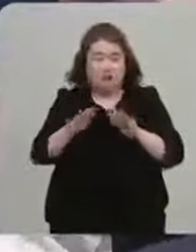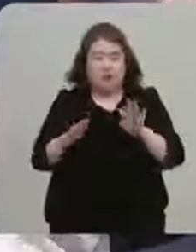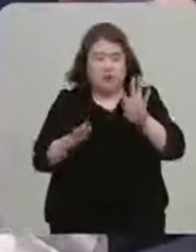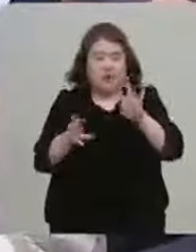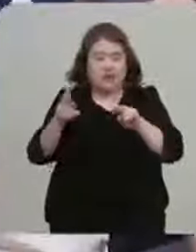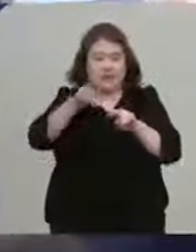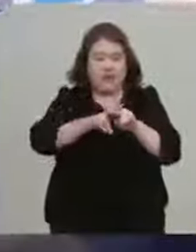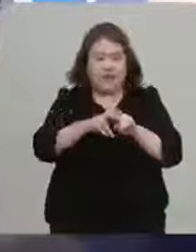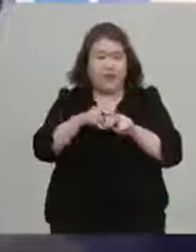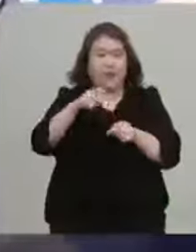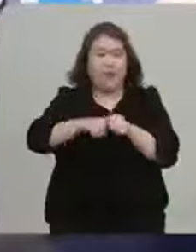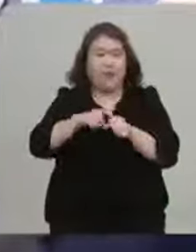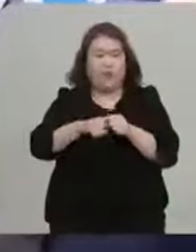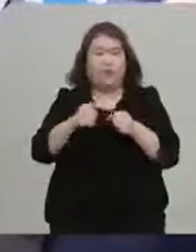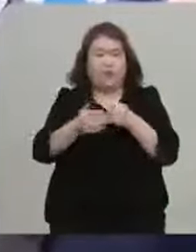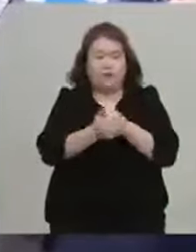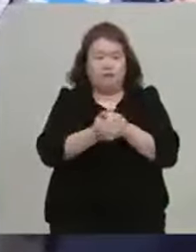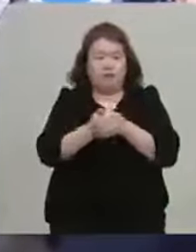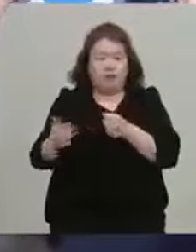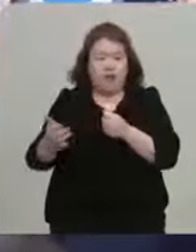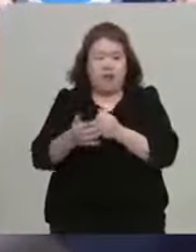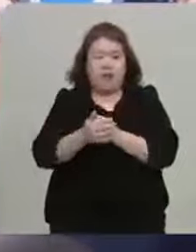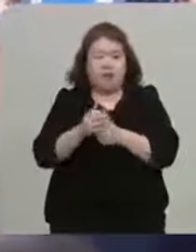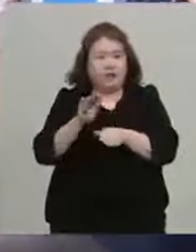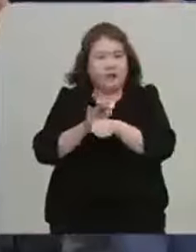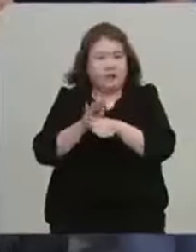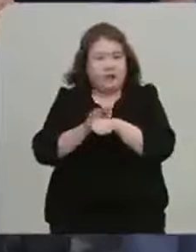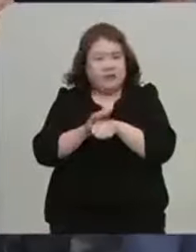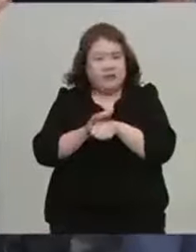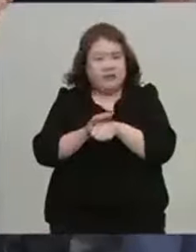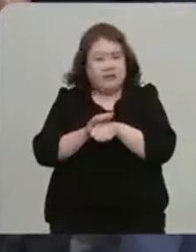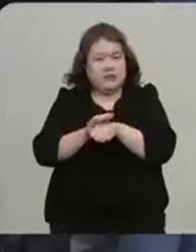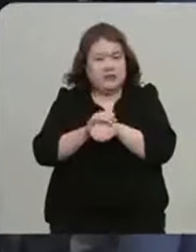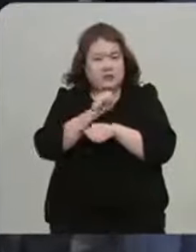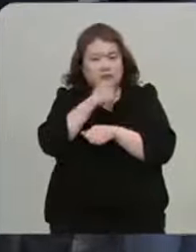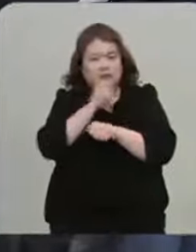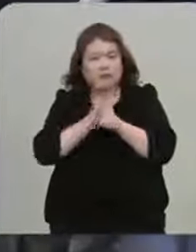목표로 했던 만큼 낮은 지지율을 올리기 위해 본격적으로 경쟁력